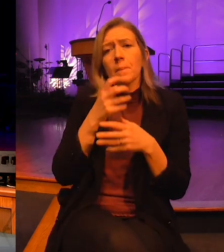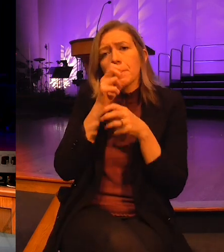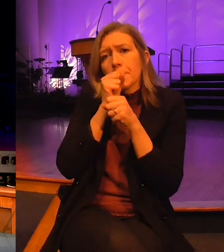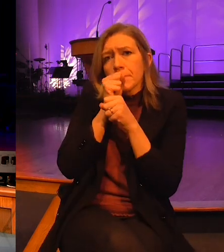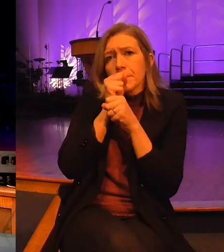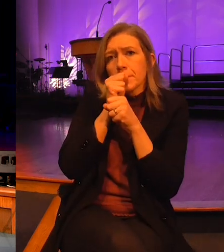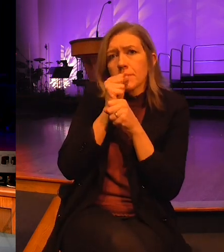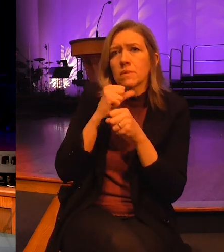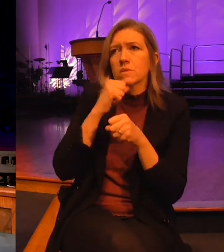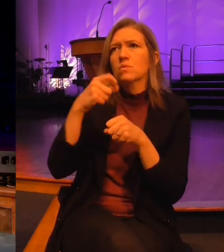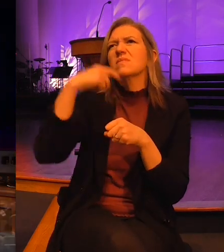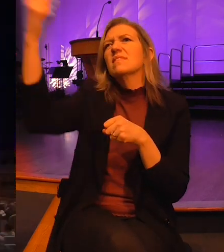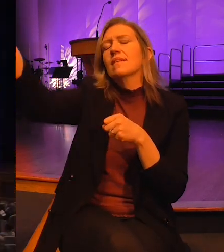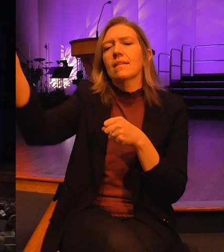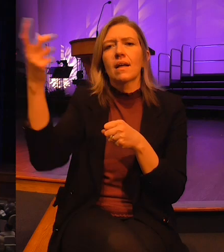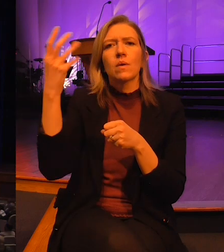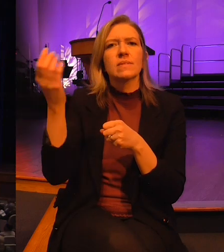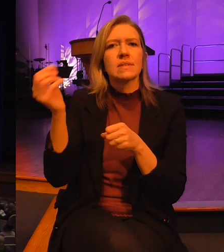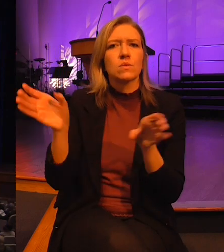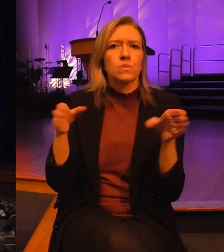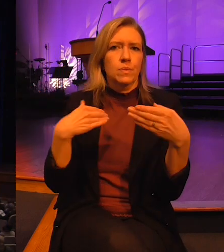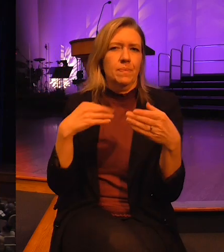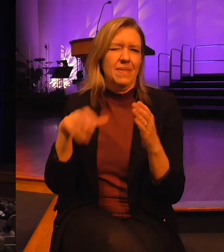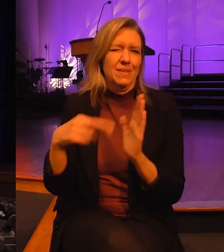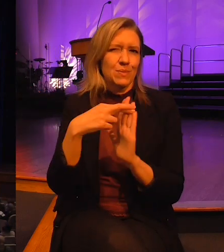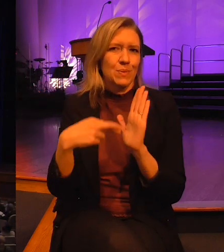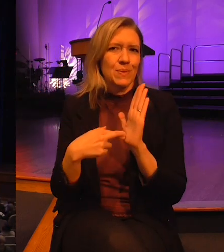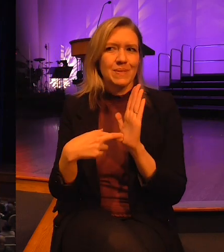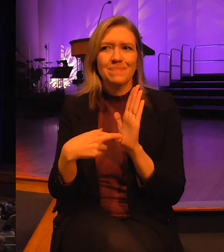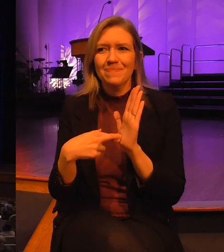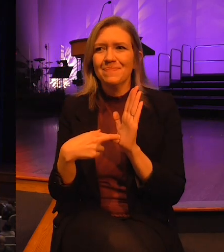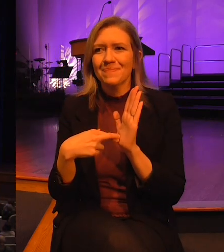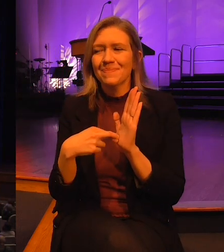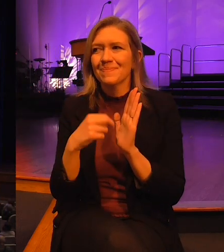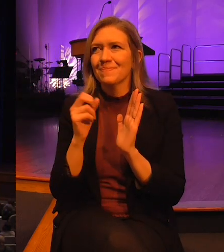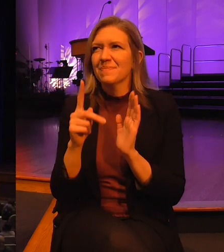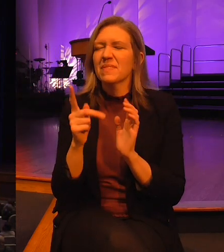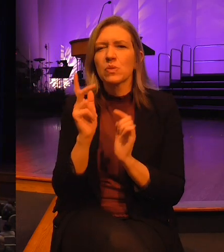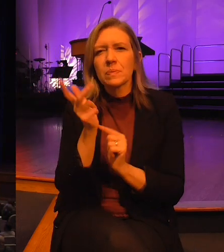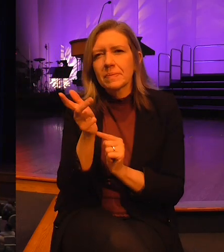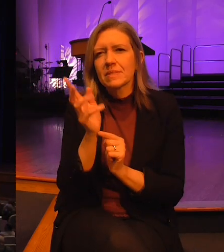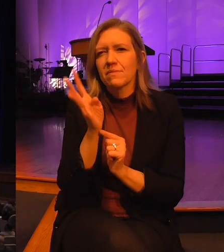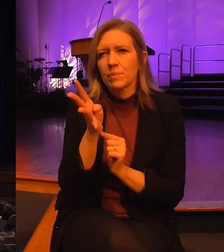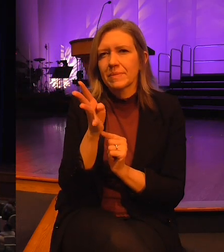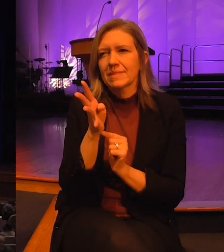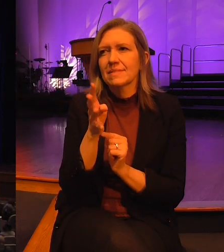regla, sí,